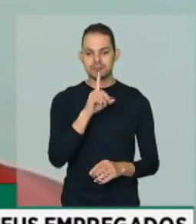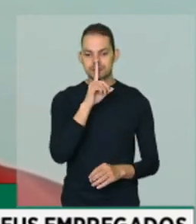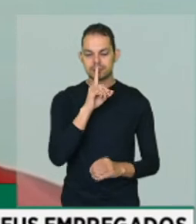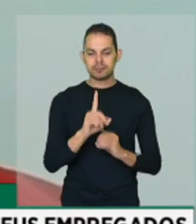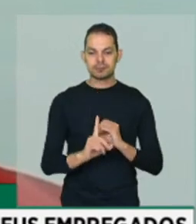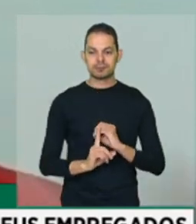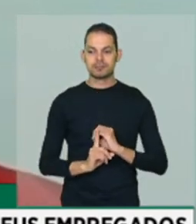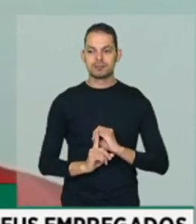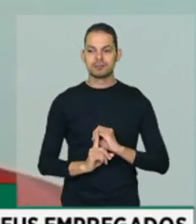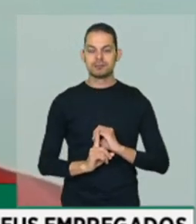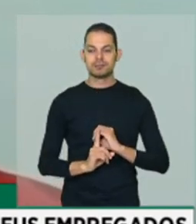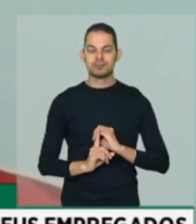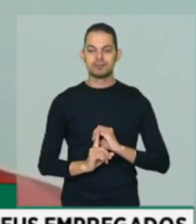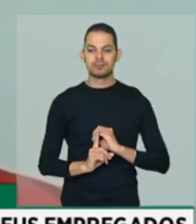PROJETO. QUE PUDESSE TAMBÉM